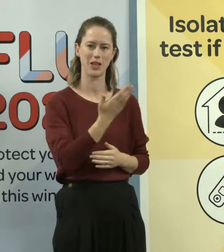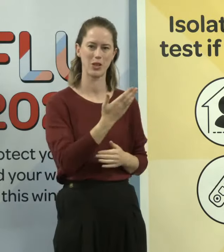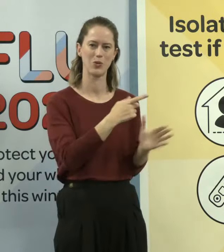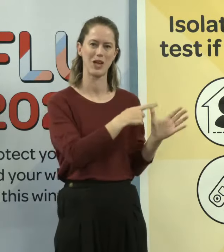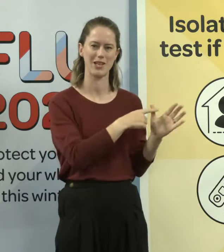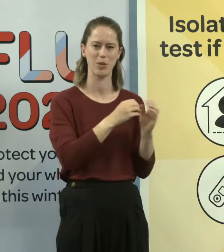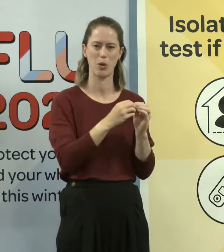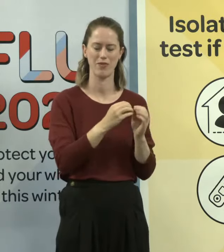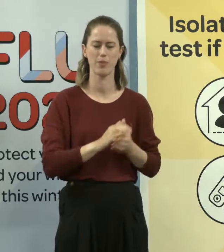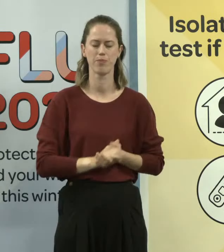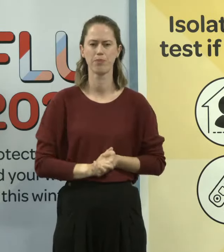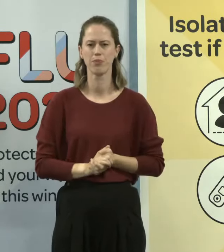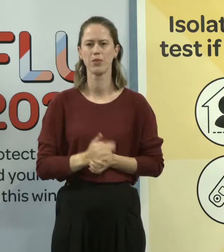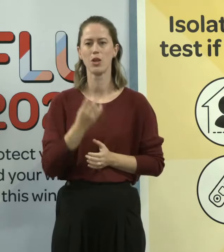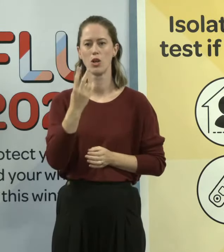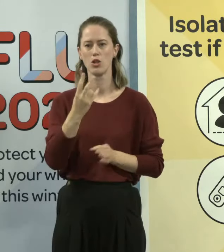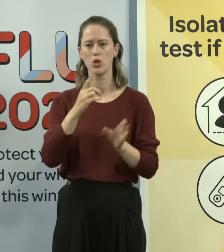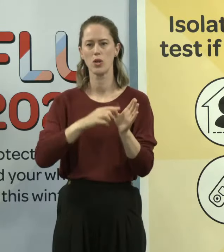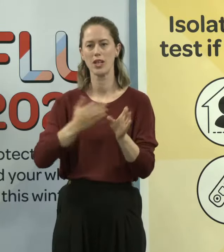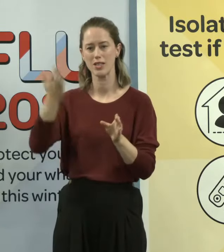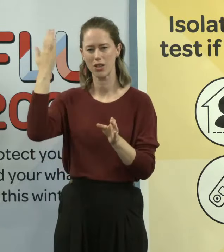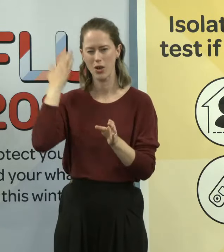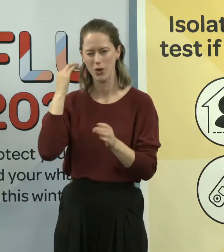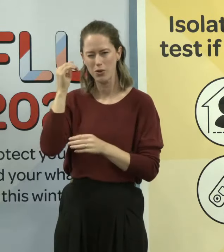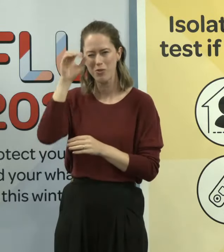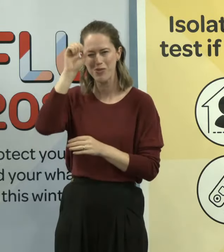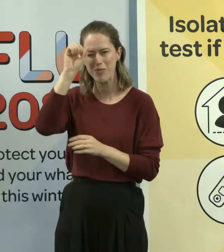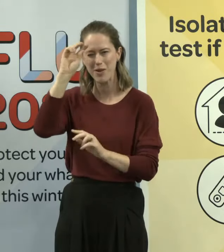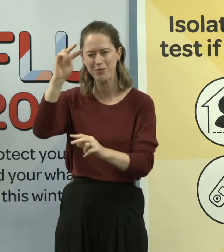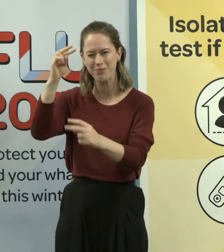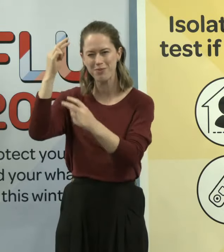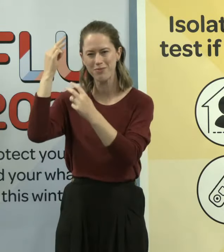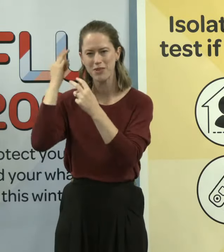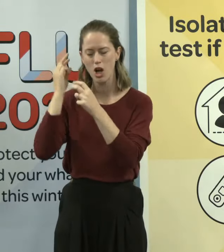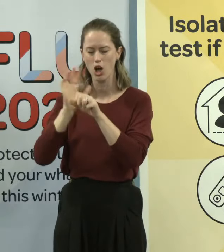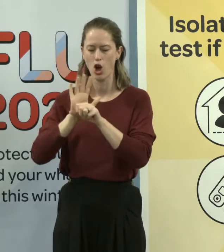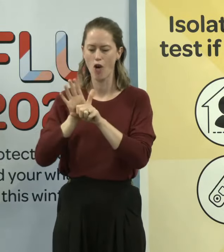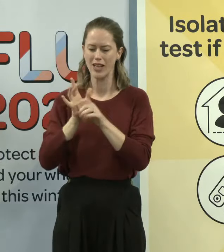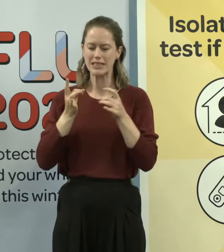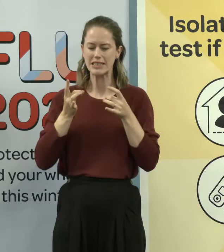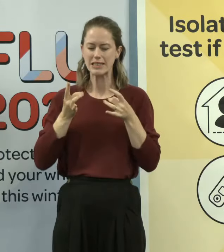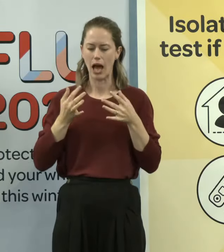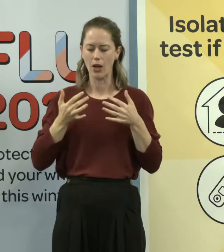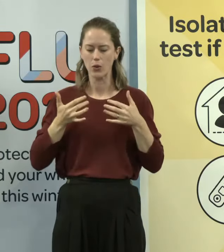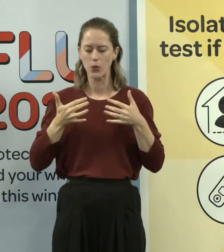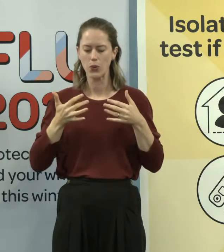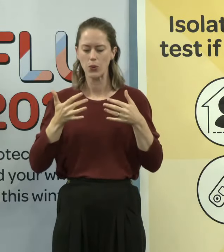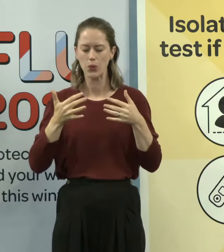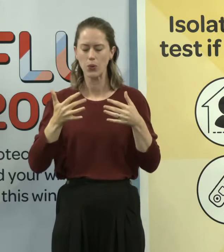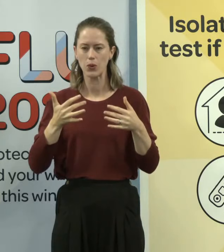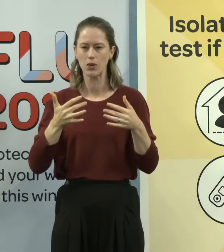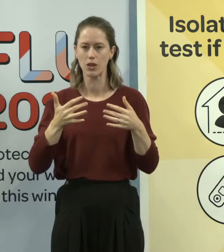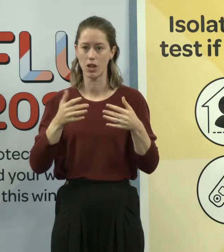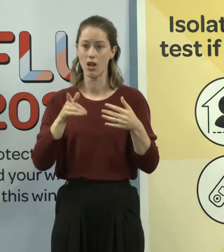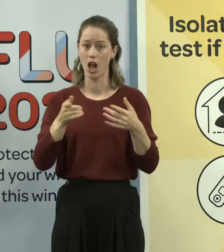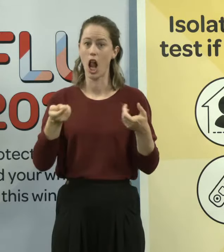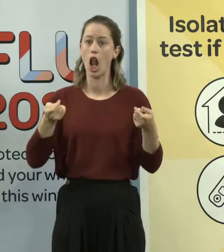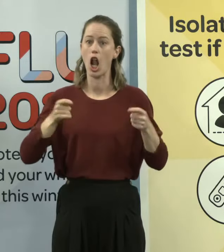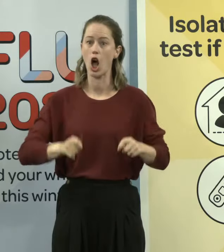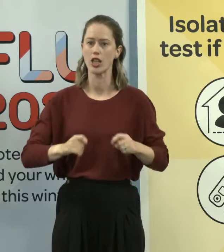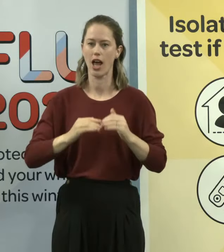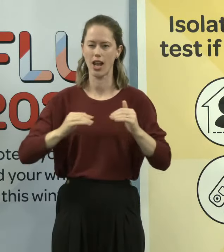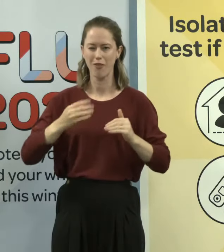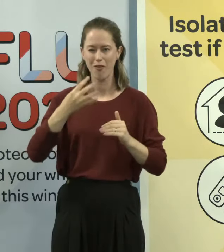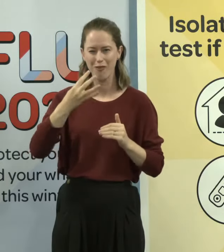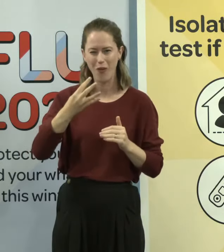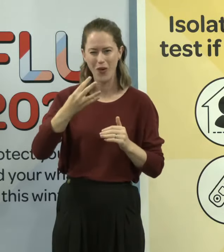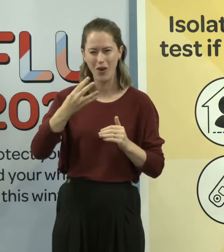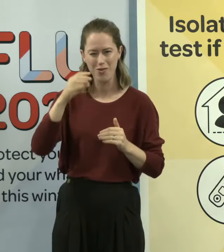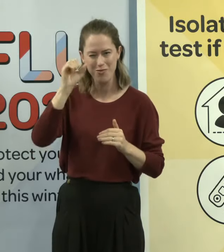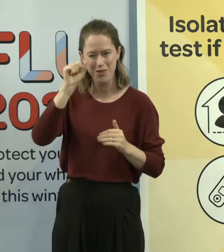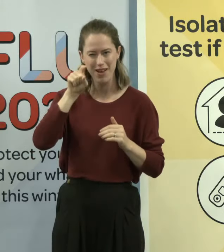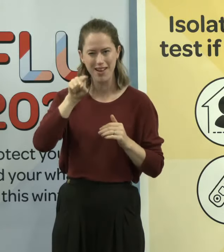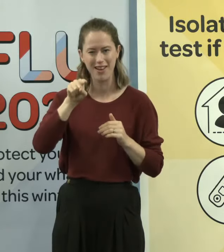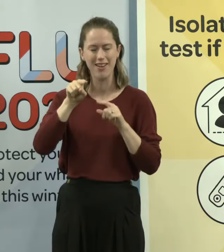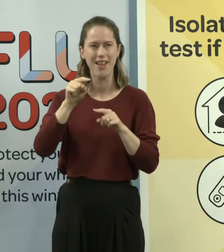(speaks te reo maori). Tn koe,